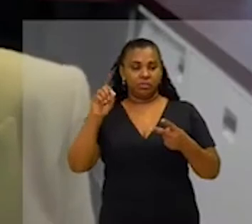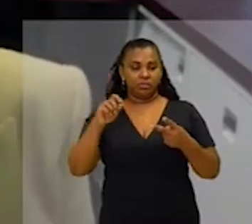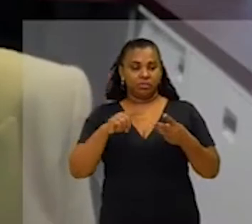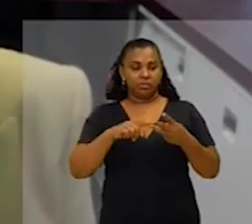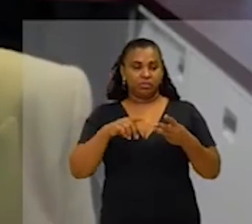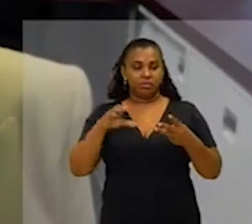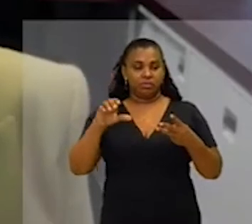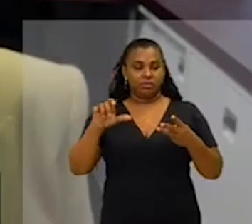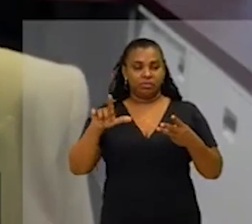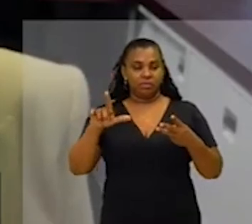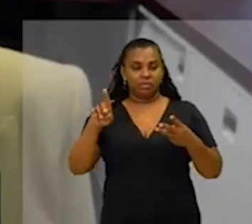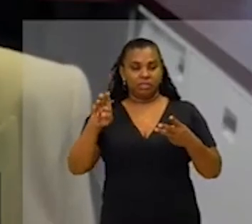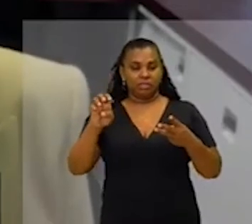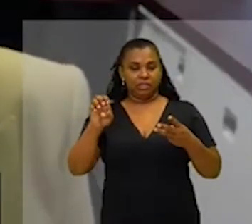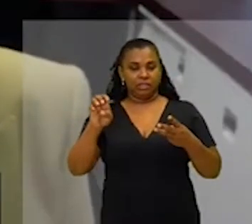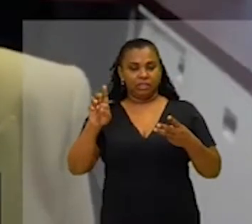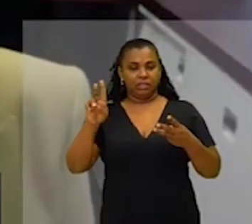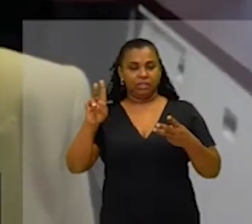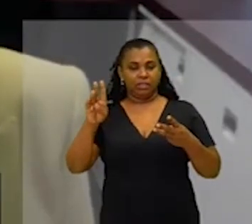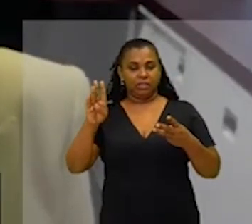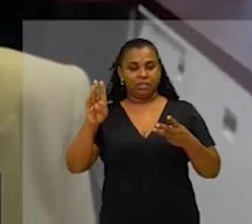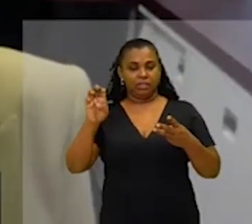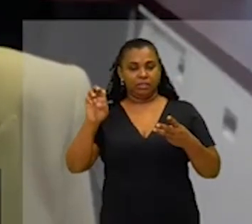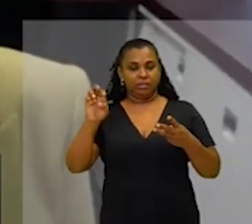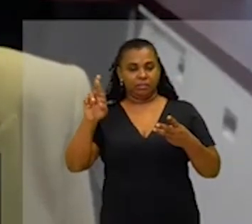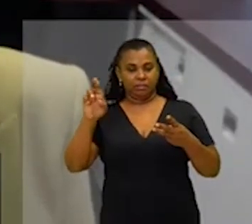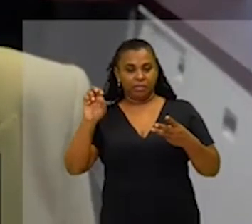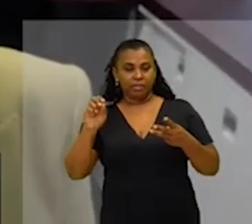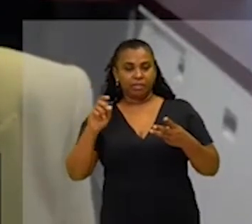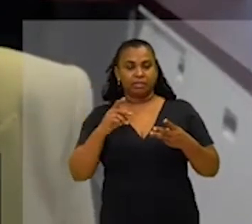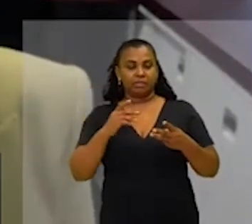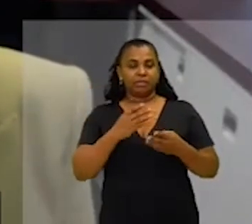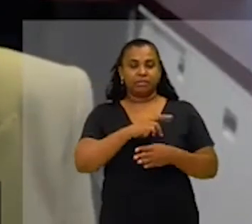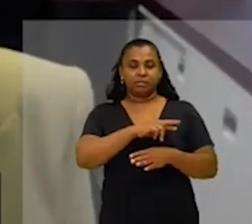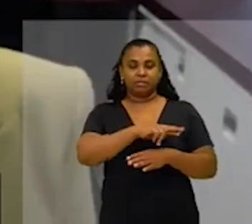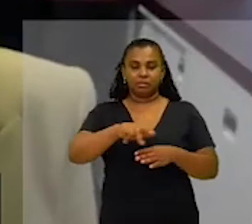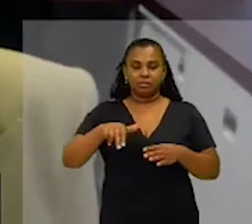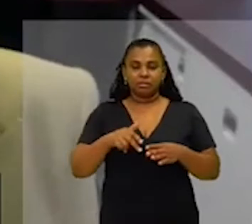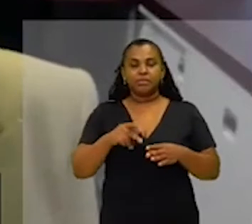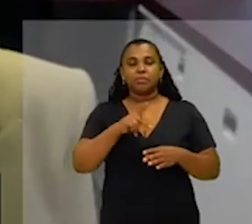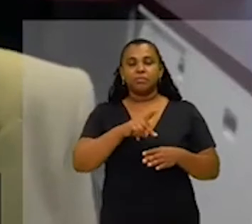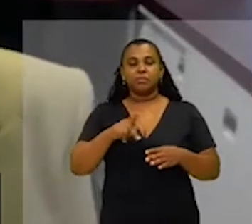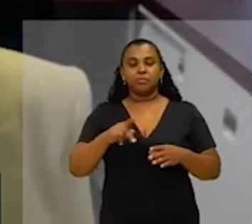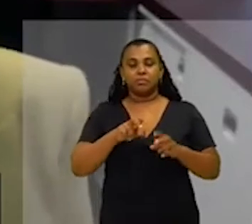os outros professores que ainda vão integrar a mesa eu um durante esse grupo de trabalho